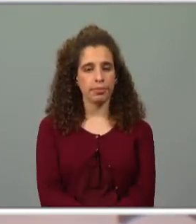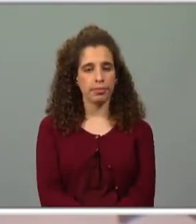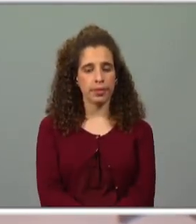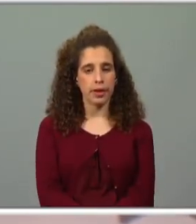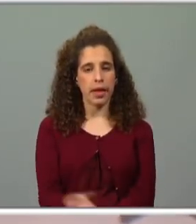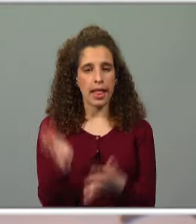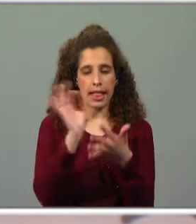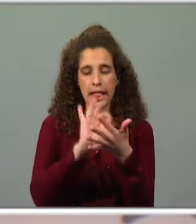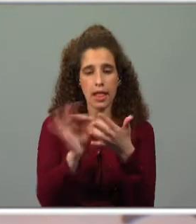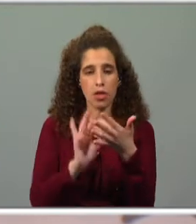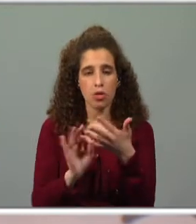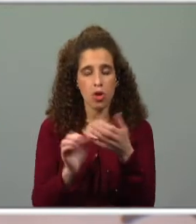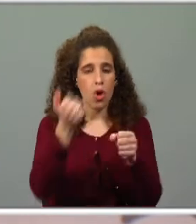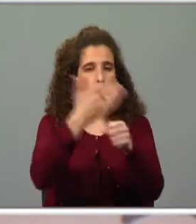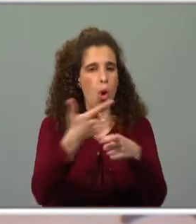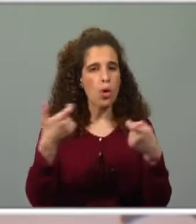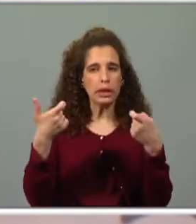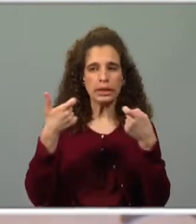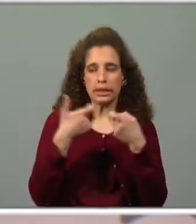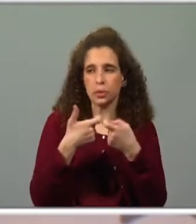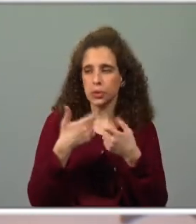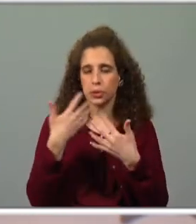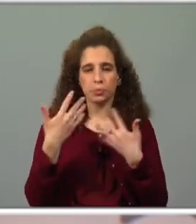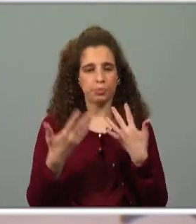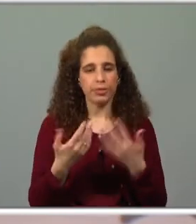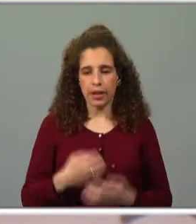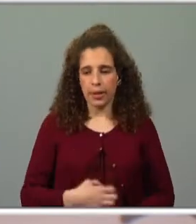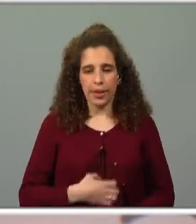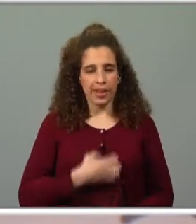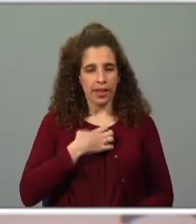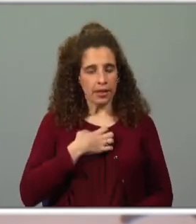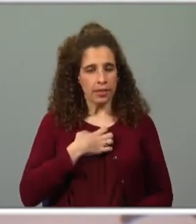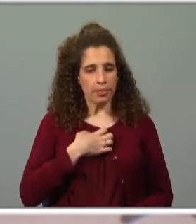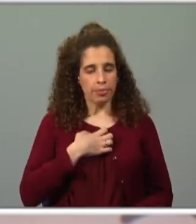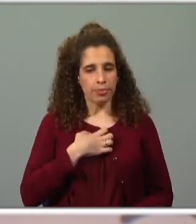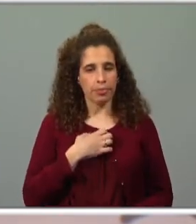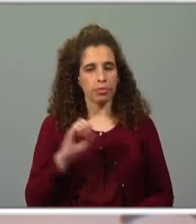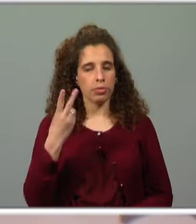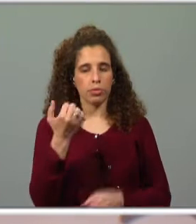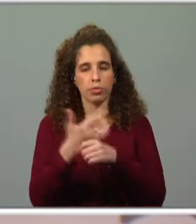descrever outro tipo de sensações não é o outro tipo de 描述另一種感覺不是另一種